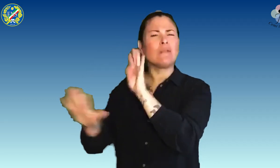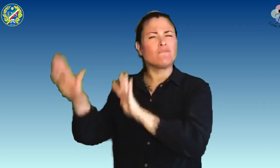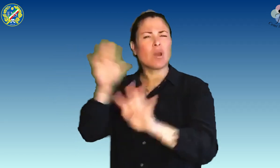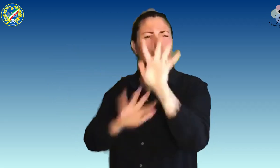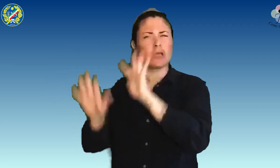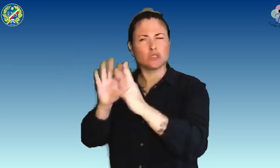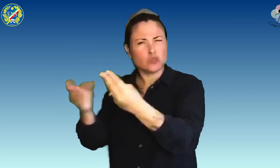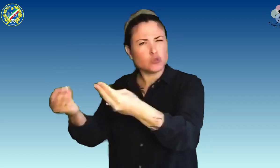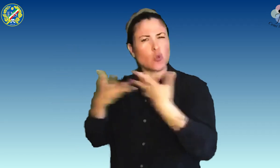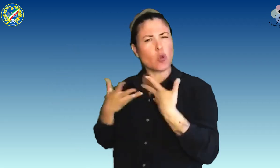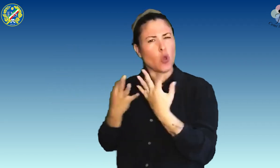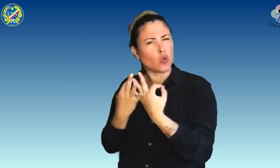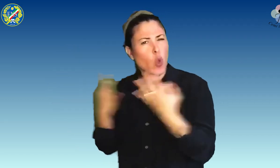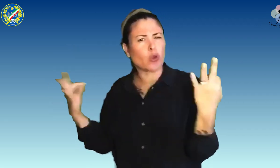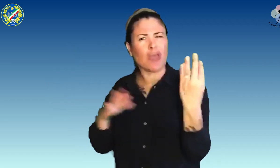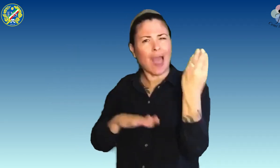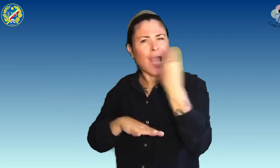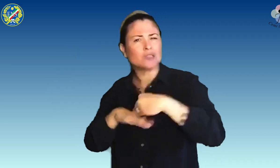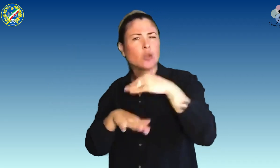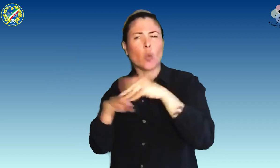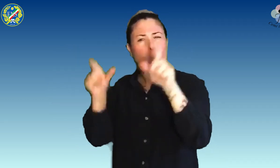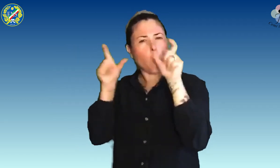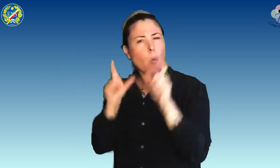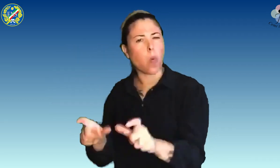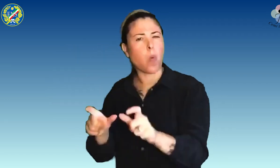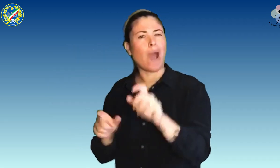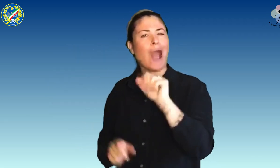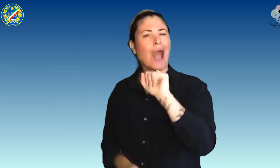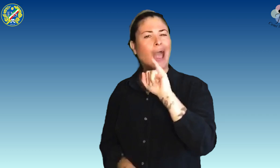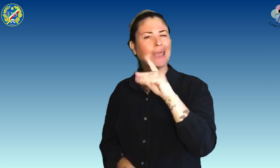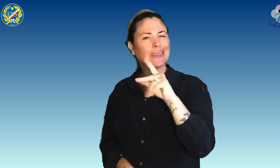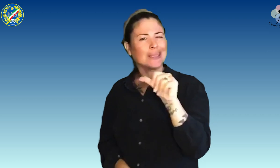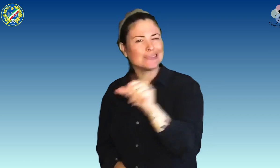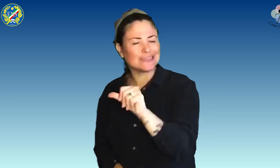per avere informazioni scientificamente corrette e aggiornate sull'infezione sull'AIDS,